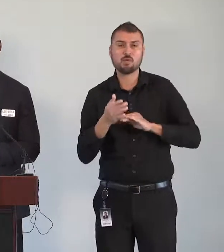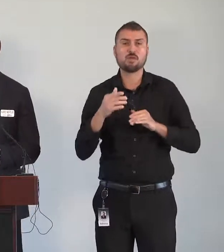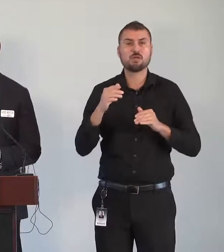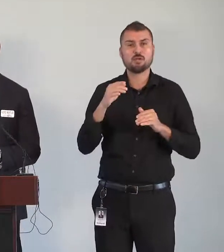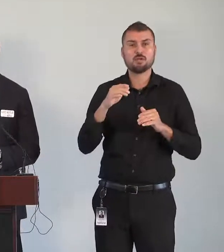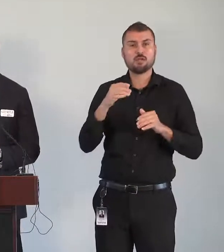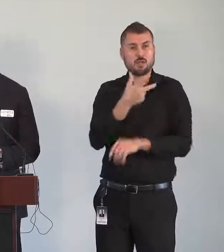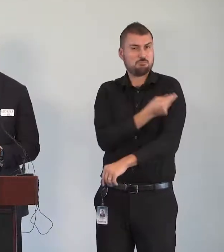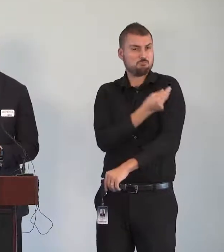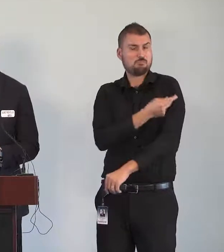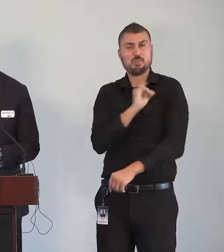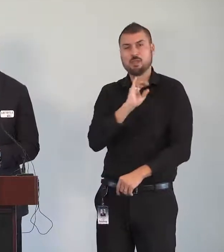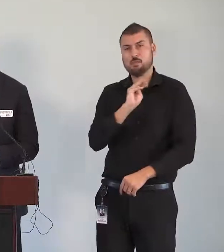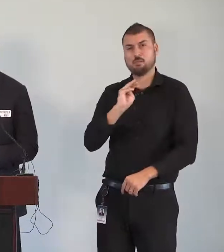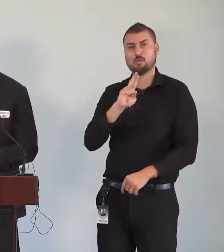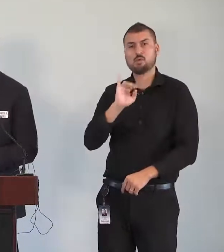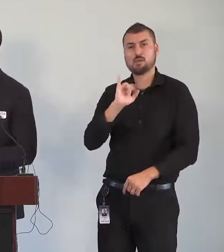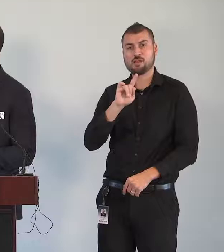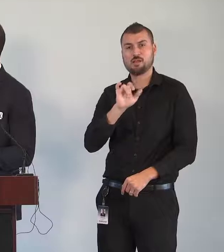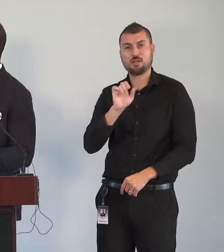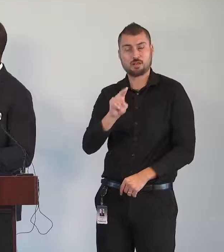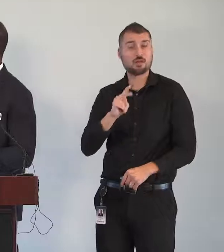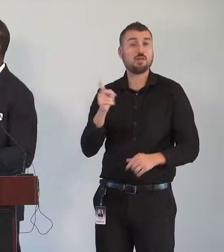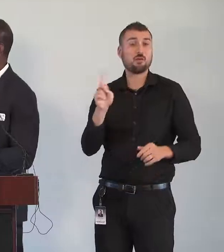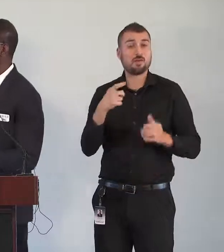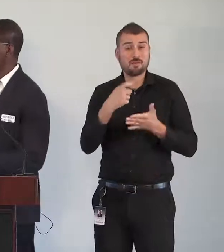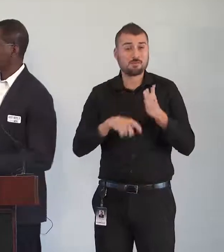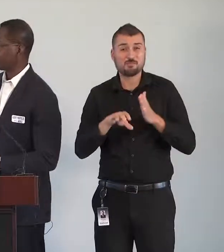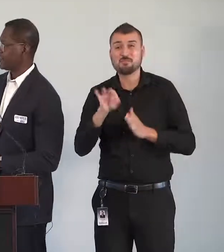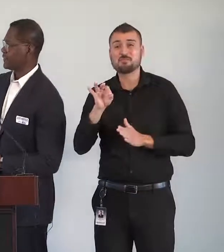dónde encontrar sus vacunas contra la gripe gratis es Dylan Montgomery de la Escuela de Medicina de KU